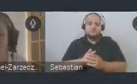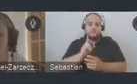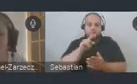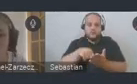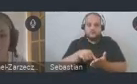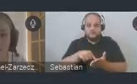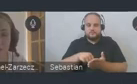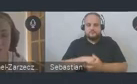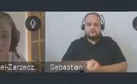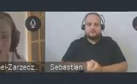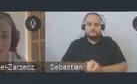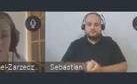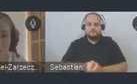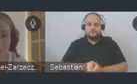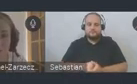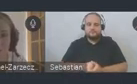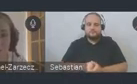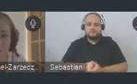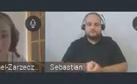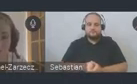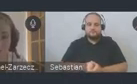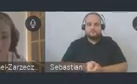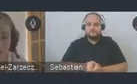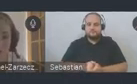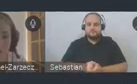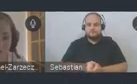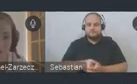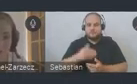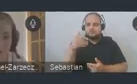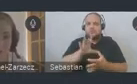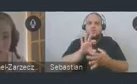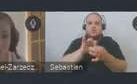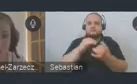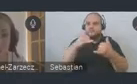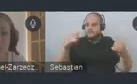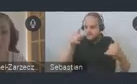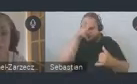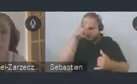Różnego rodzaju komunikatory, platformy, na których możemy się łączyć z innymi osobami.